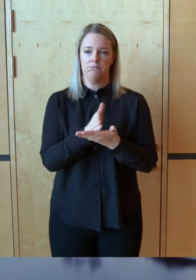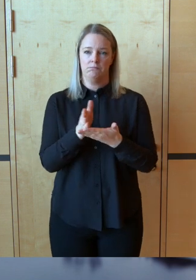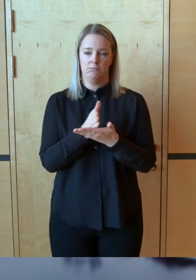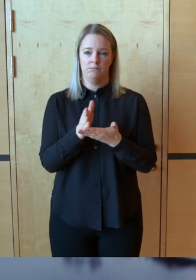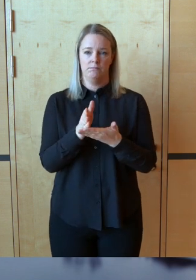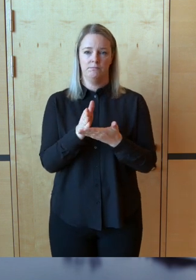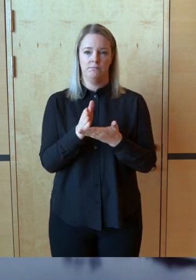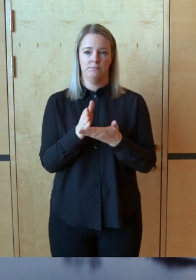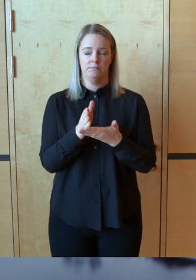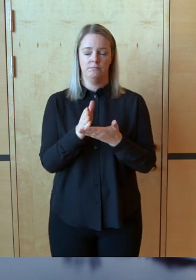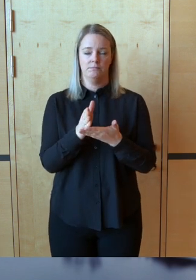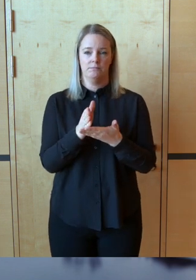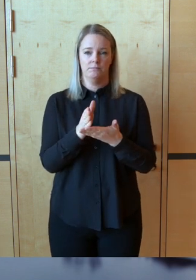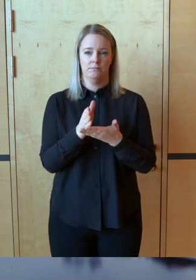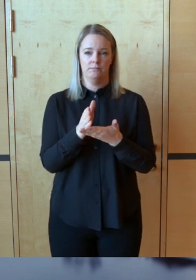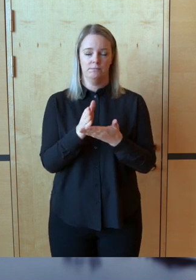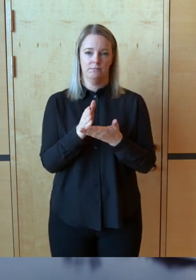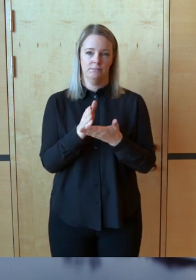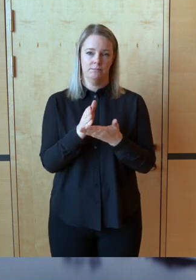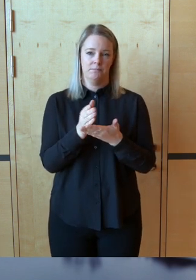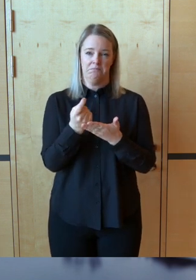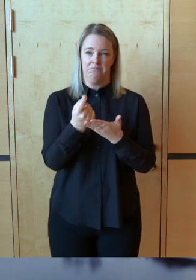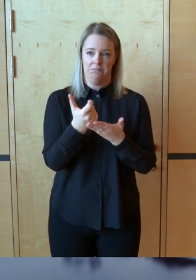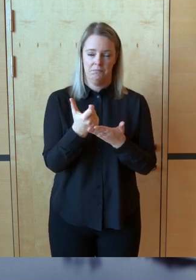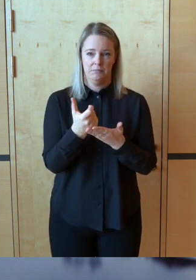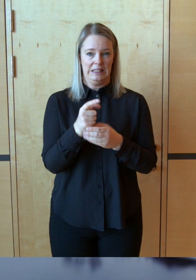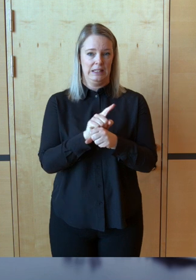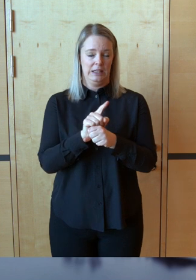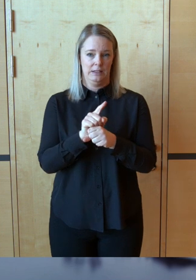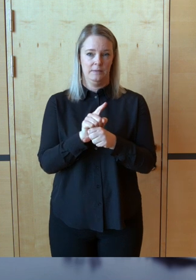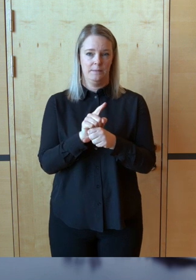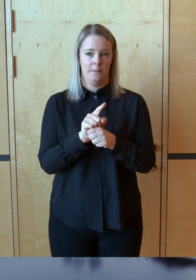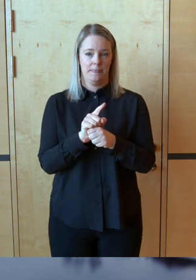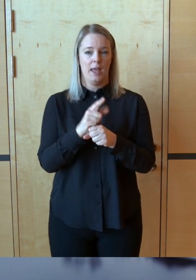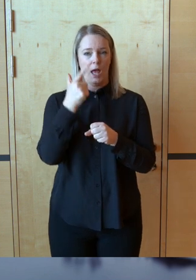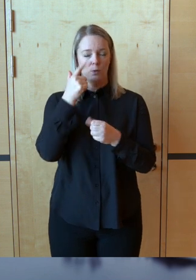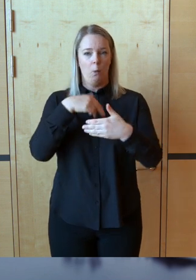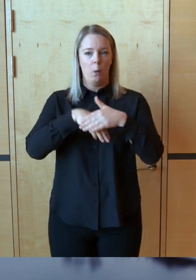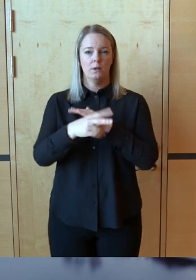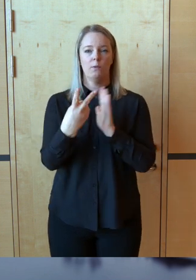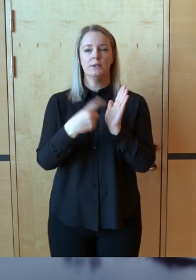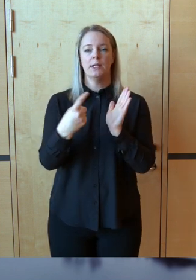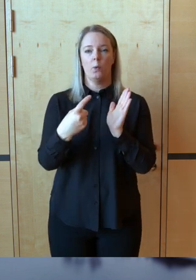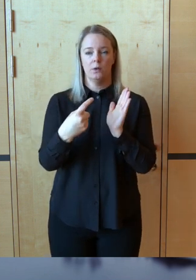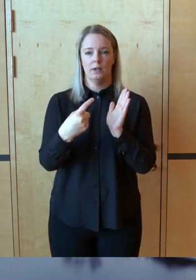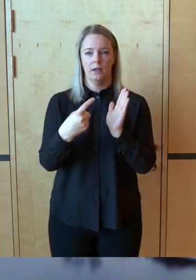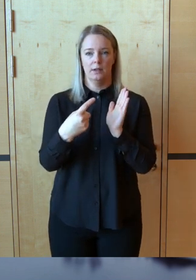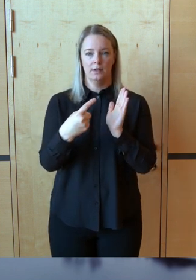Tidsförändring på Ytterst lite tidigare mindre än två sekunder Mellan de här alternativen